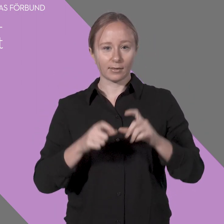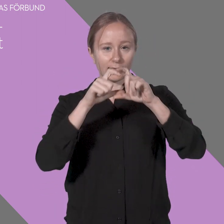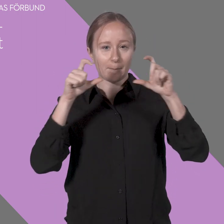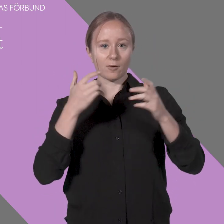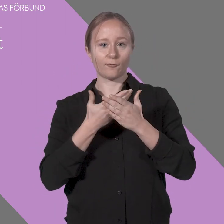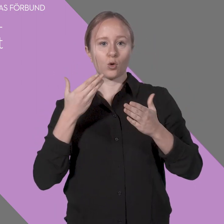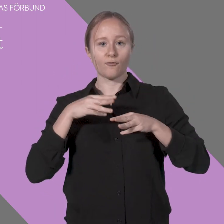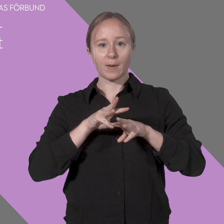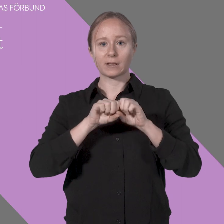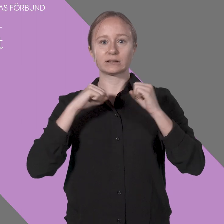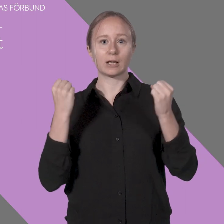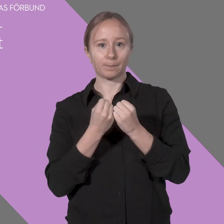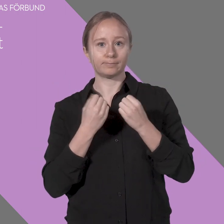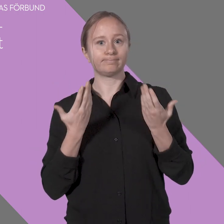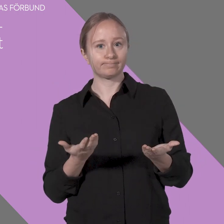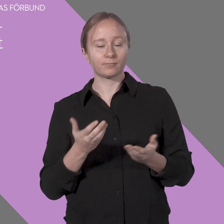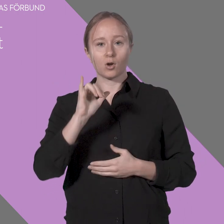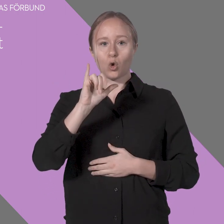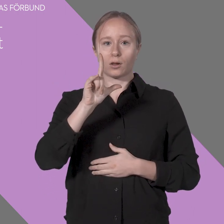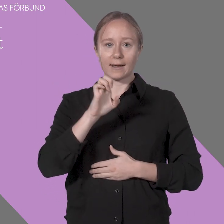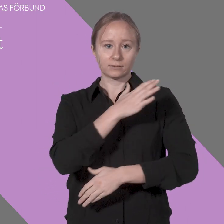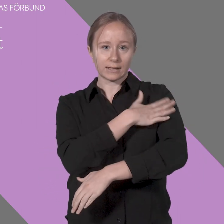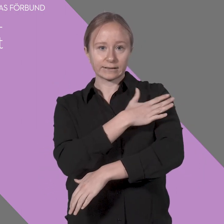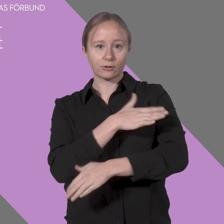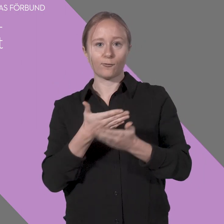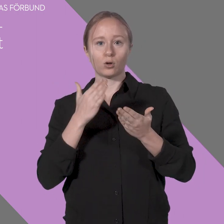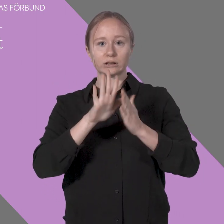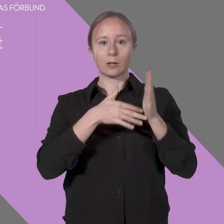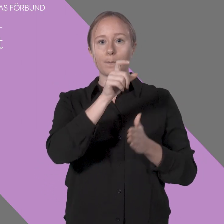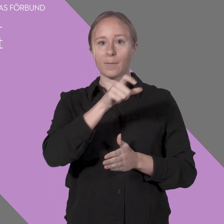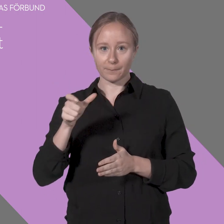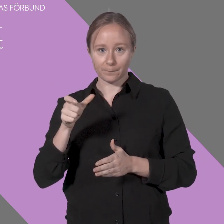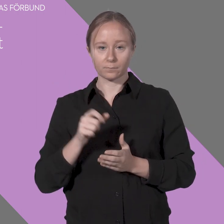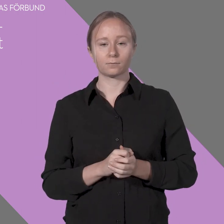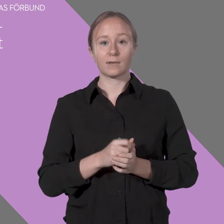Teman för webbinariet är Yleisradios tjänster för teckenspråkiga, -